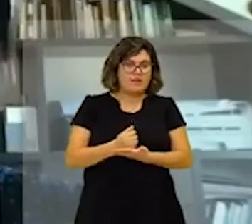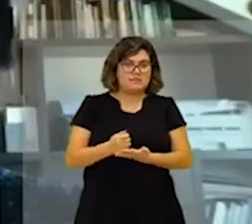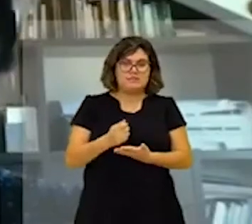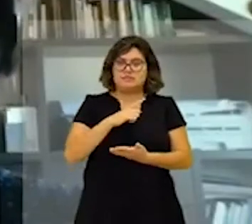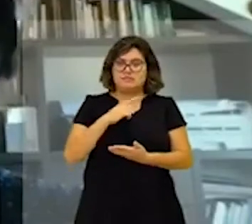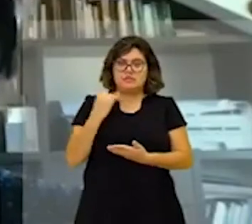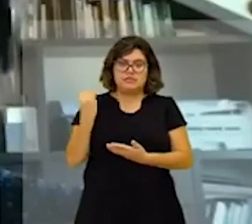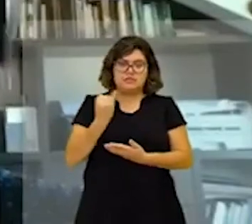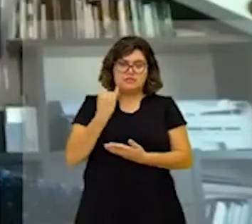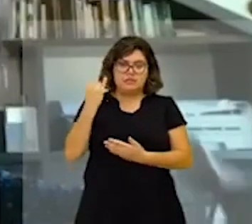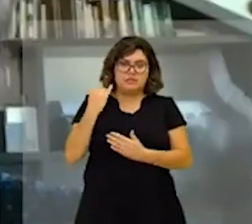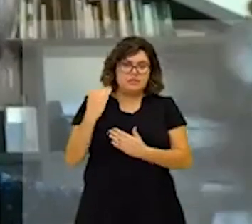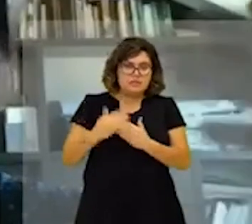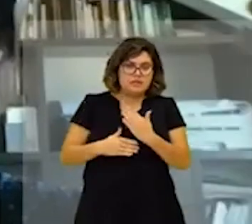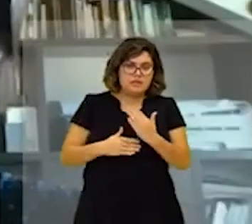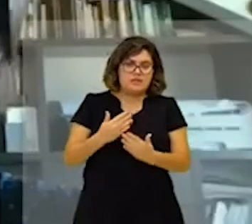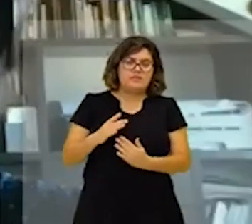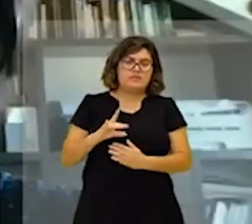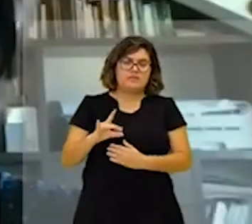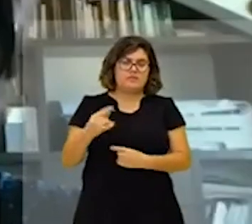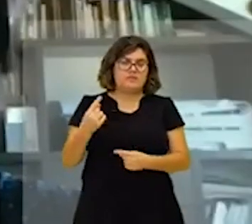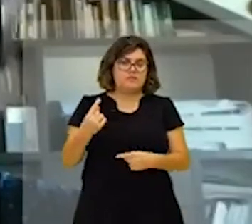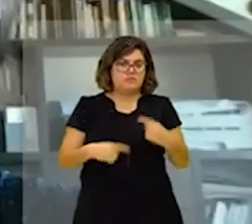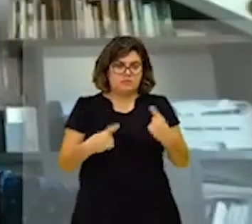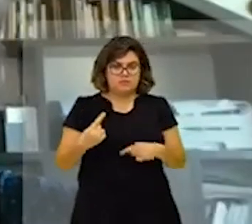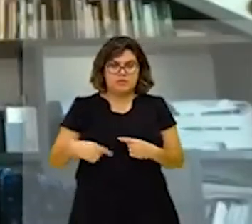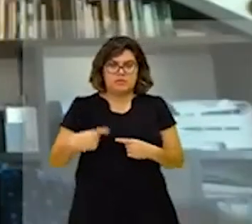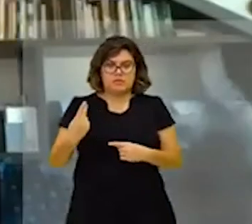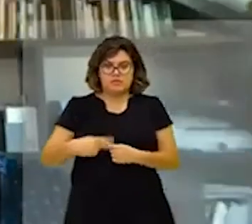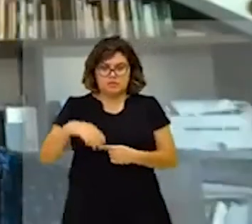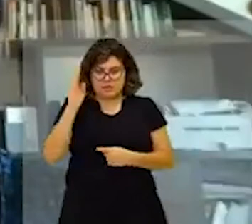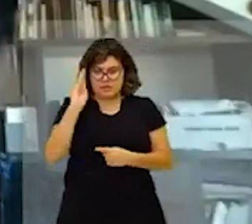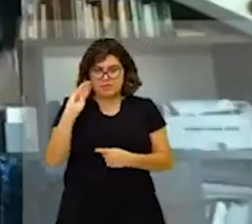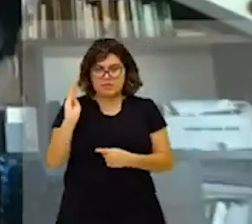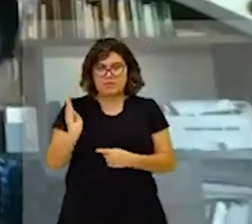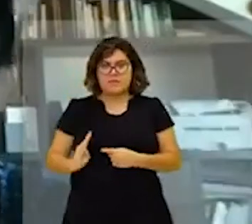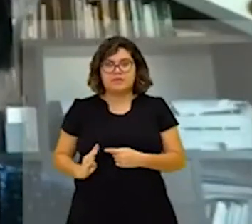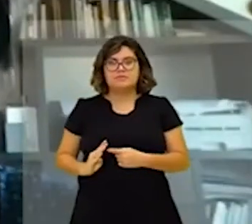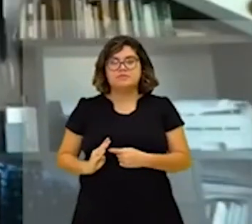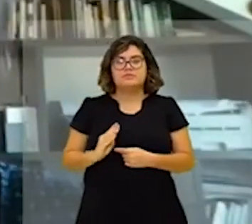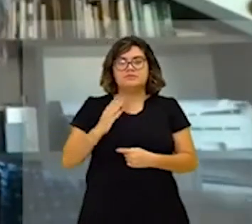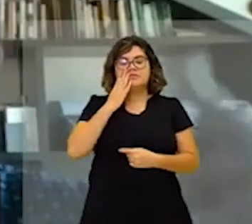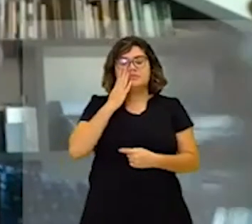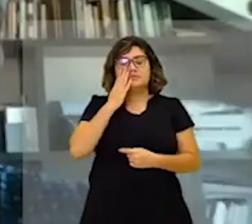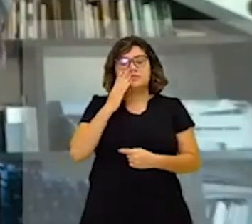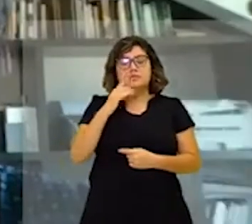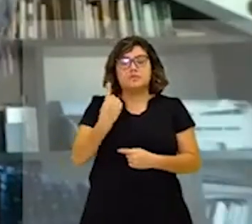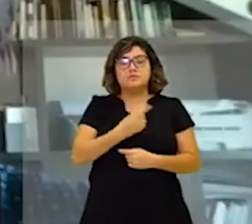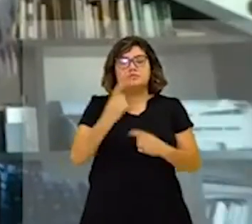avanço da Ciência Política na brasileira Qual foi a nossa preocupação diante da experiência